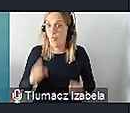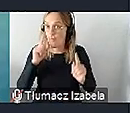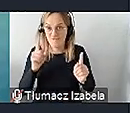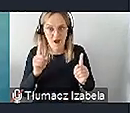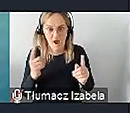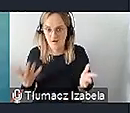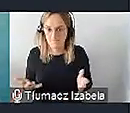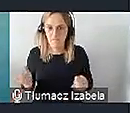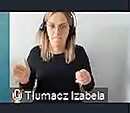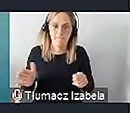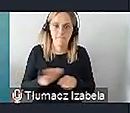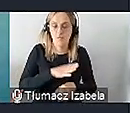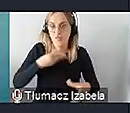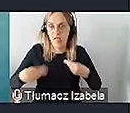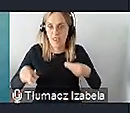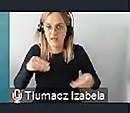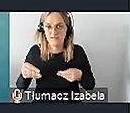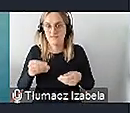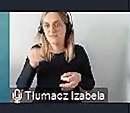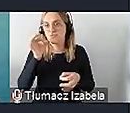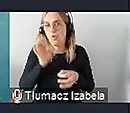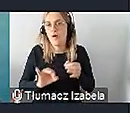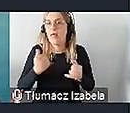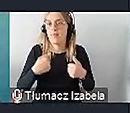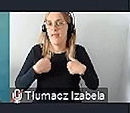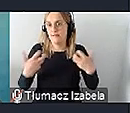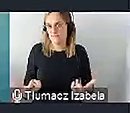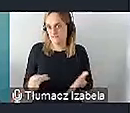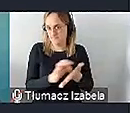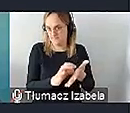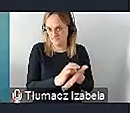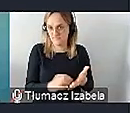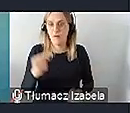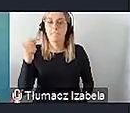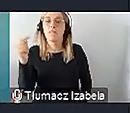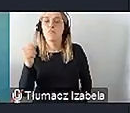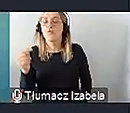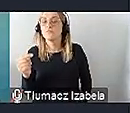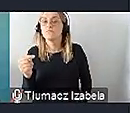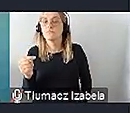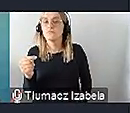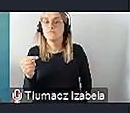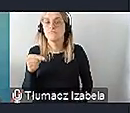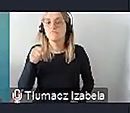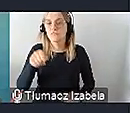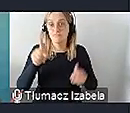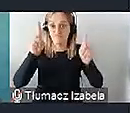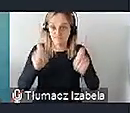I jest elastyczność, bo narysujemy je dokładnie tak, jak chcemy. Minusem może być to, że zwłaszcza jak zaczynamy rysować,